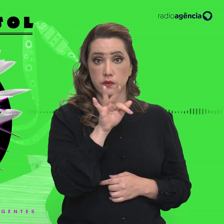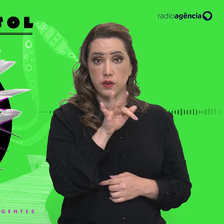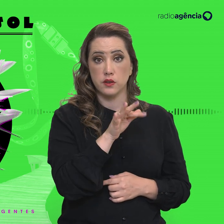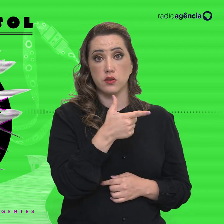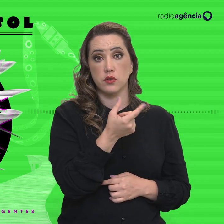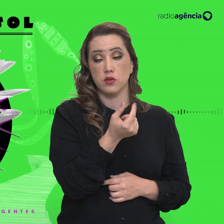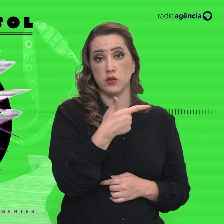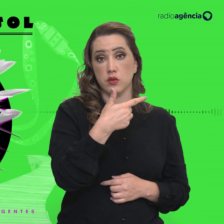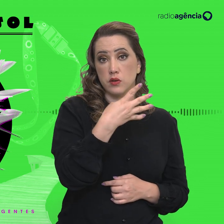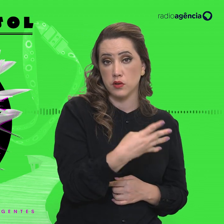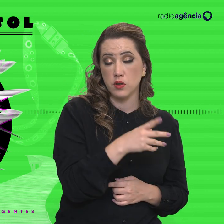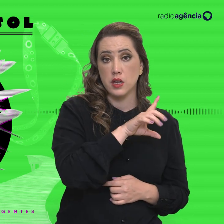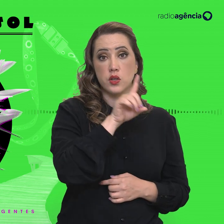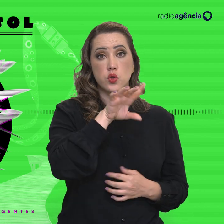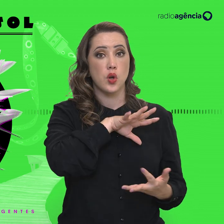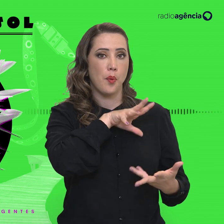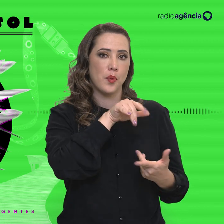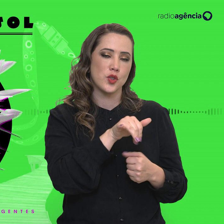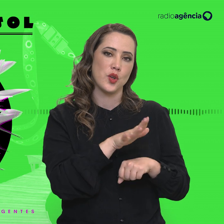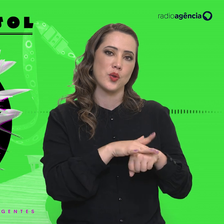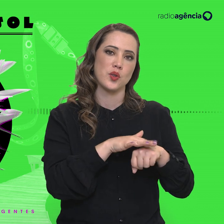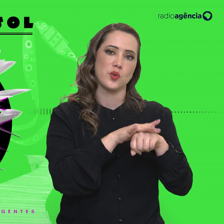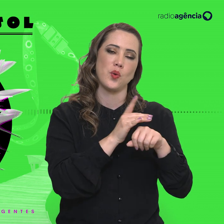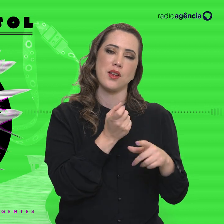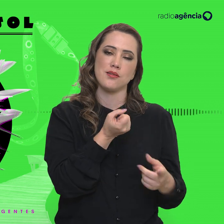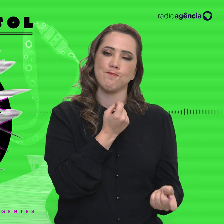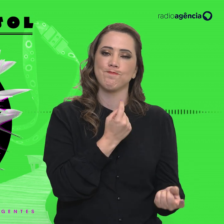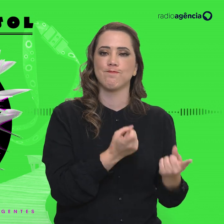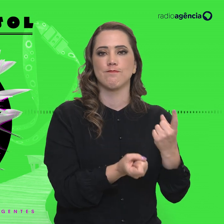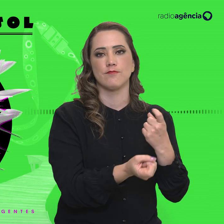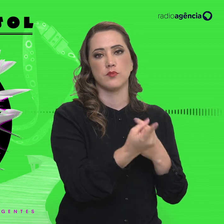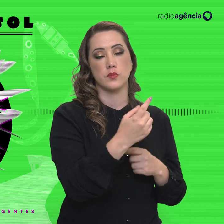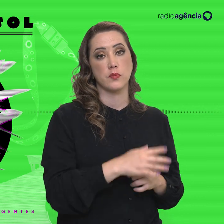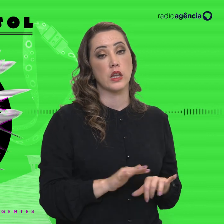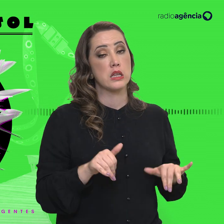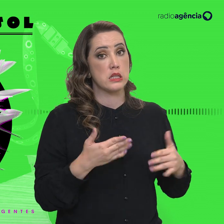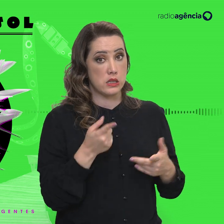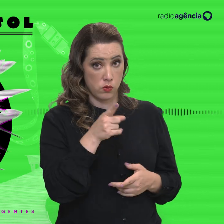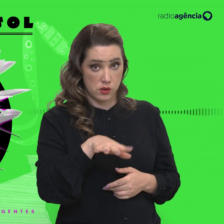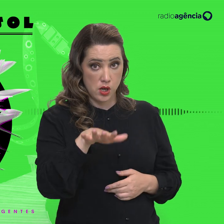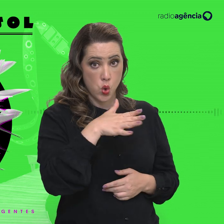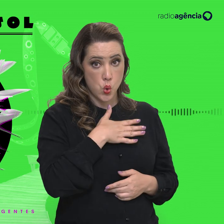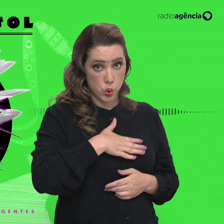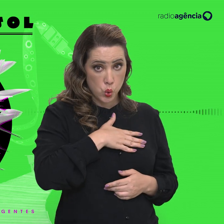[Patrícia] É o Dia Mundial das Doenças Raras. [mudando o canal da tv] 🎶 [música-tema do Projeto Pulsos] 🎶 [Patrícia] Então, se gostou, se tem sugestões para a